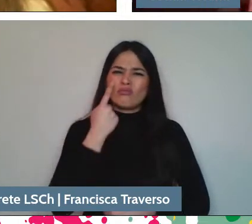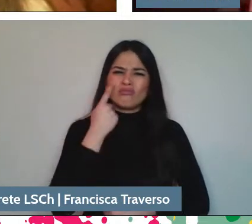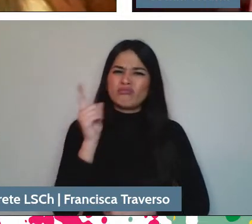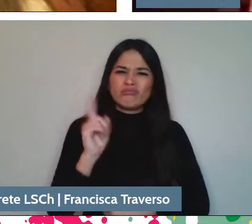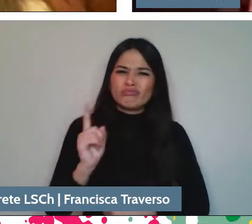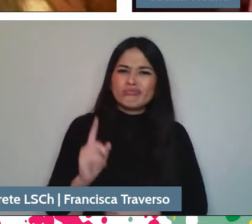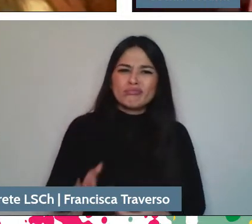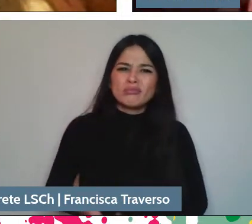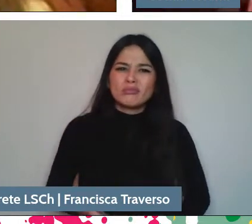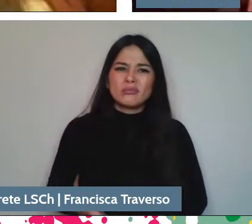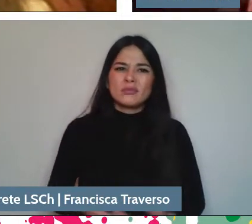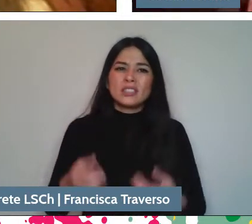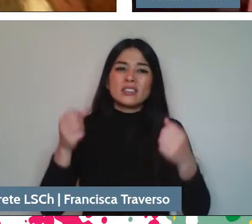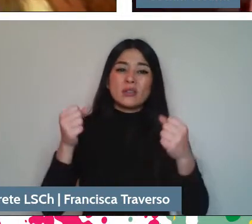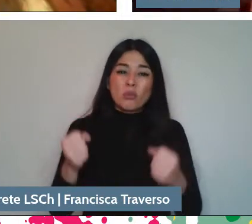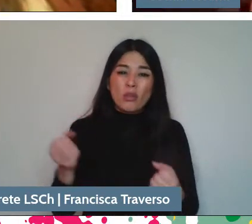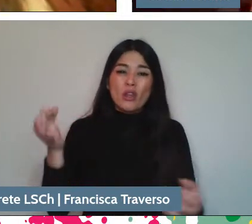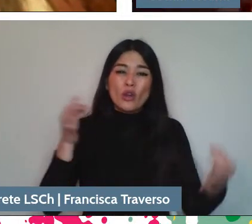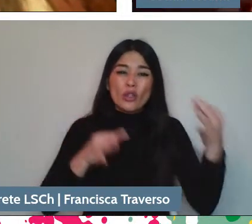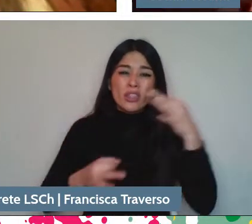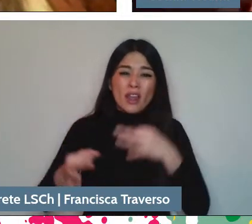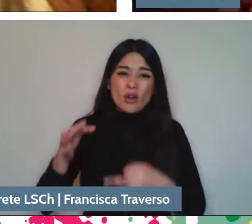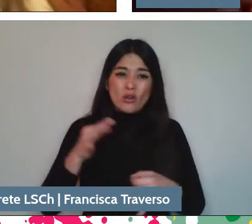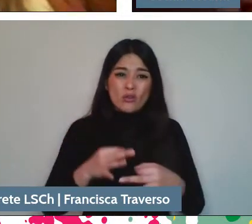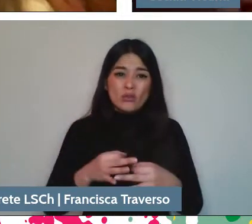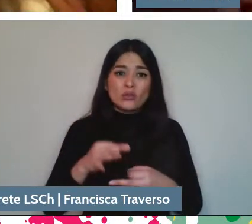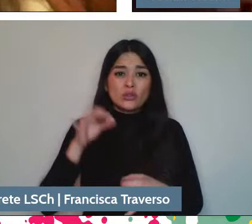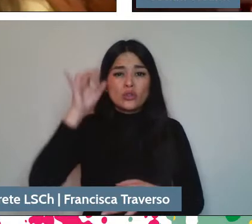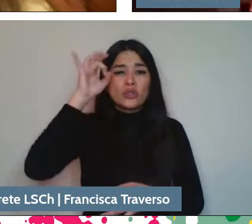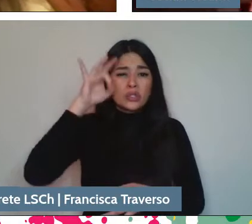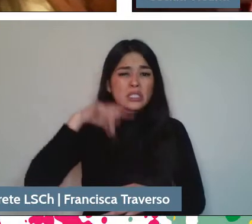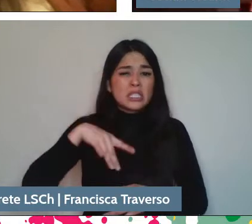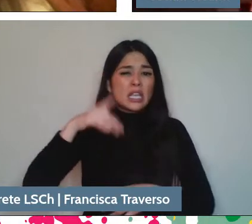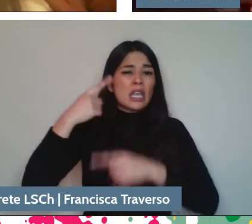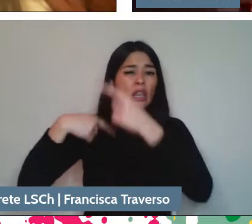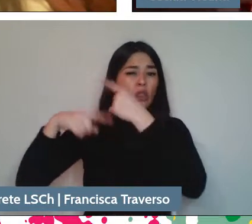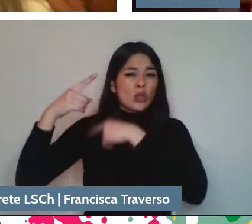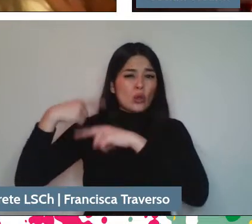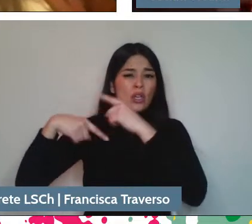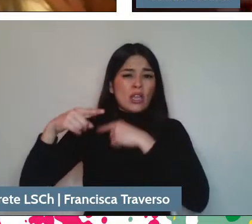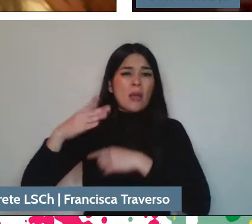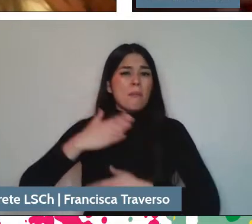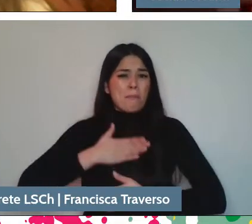Si pudieras referirte a eso. Conozco la historia, incluso tiene que ver con mi propio trabajo, sin duda,